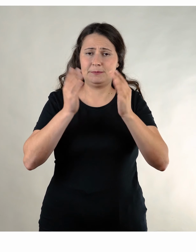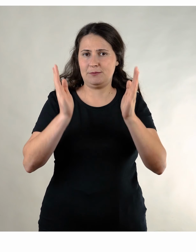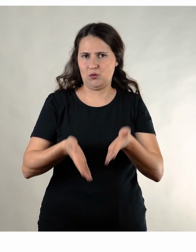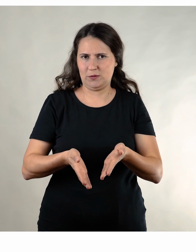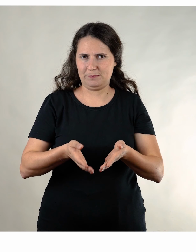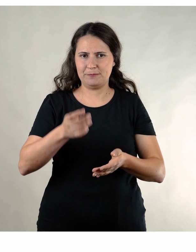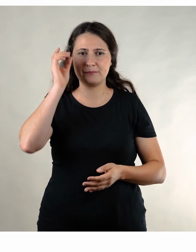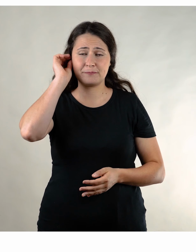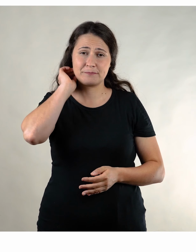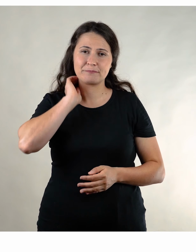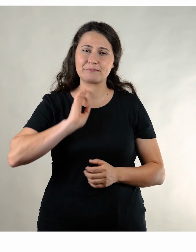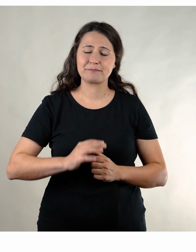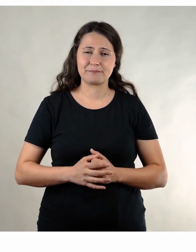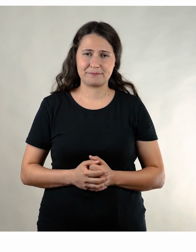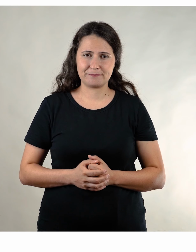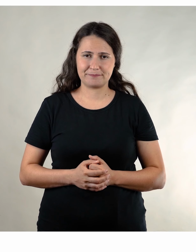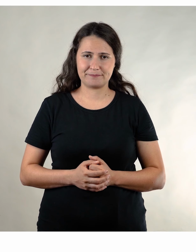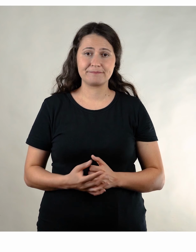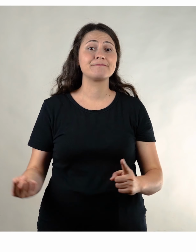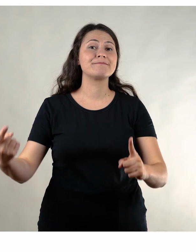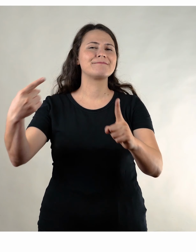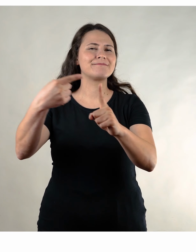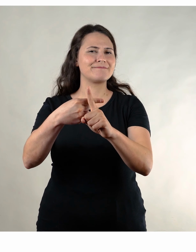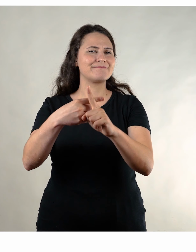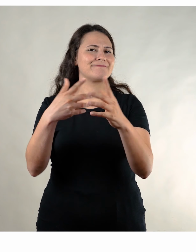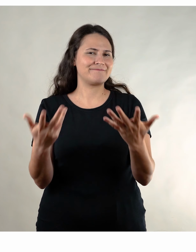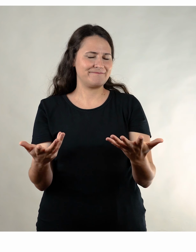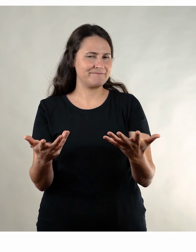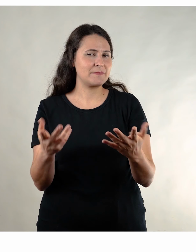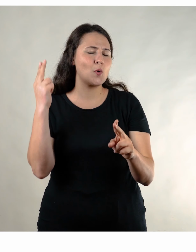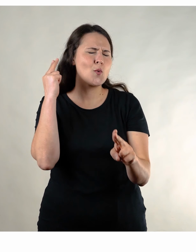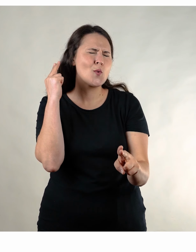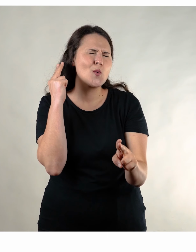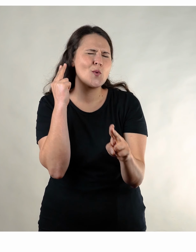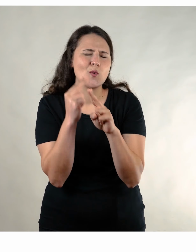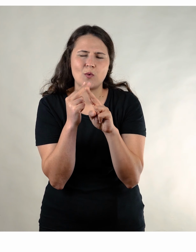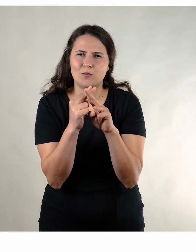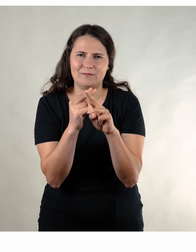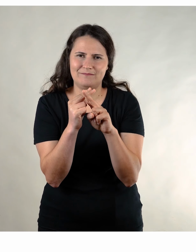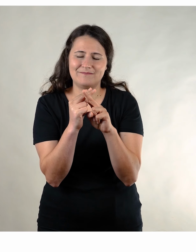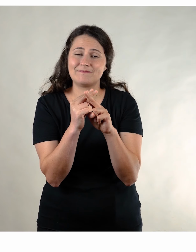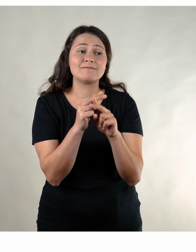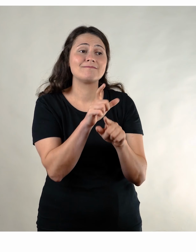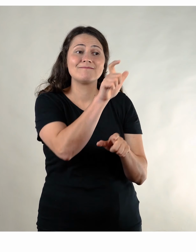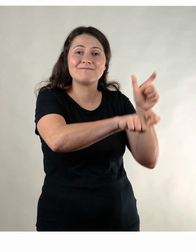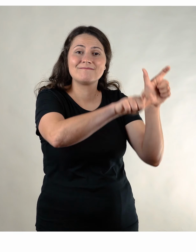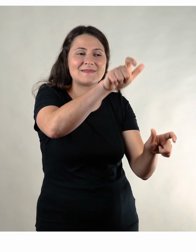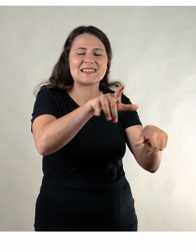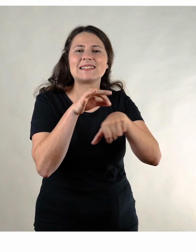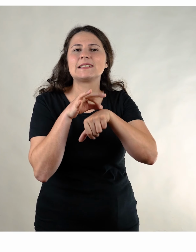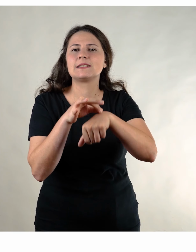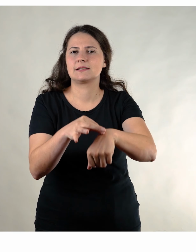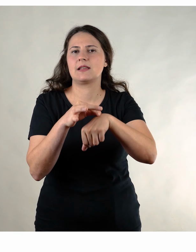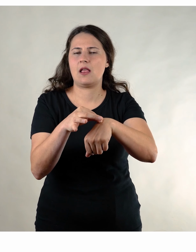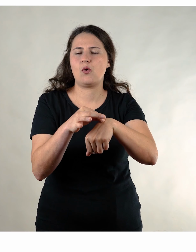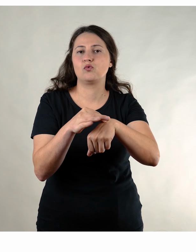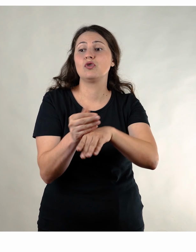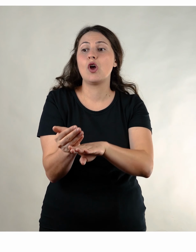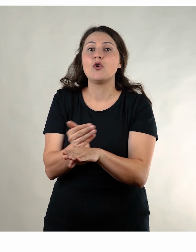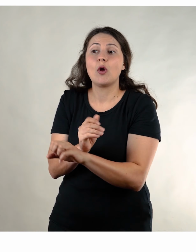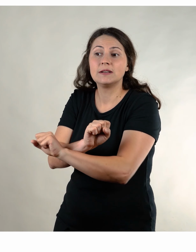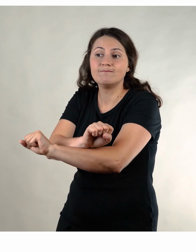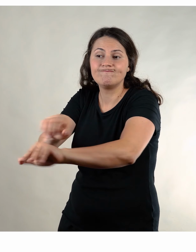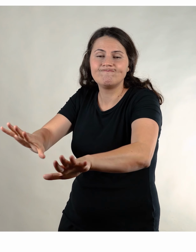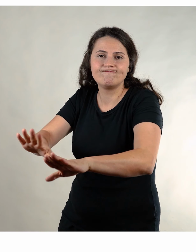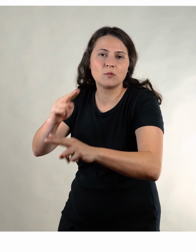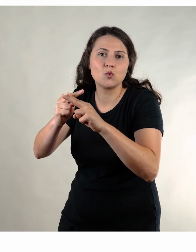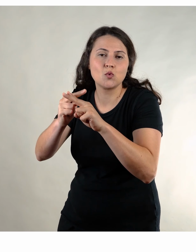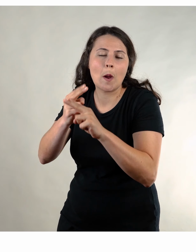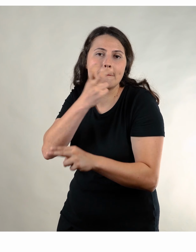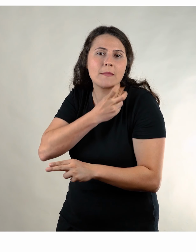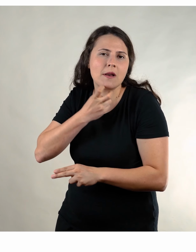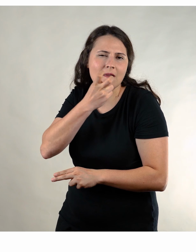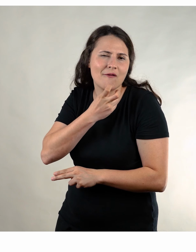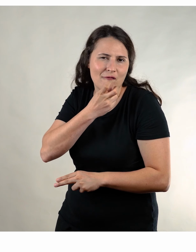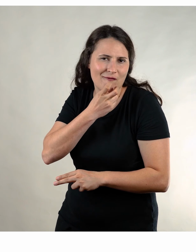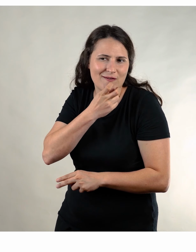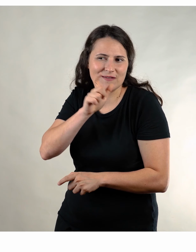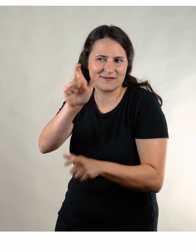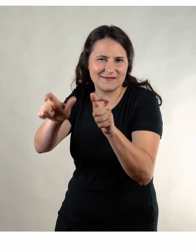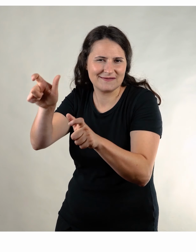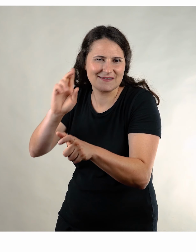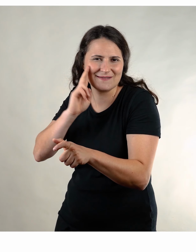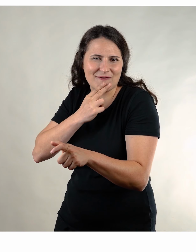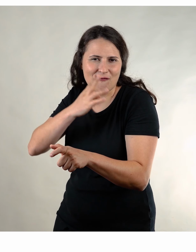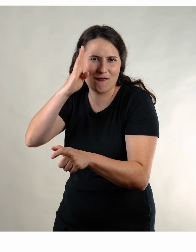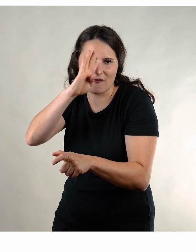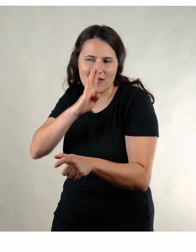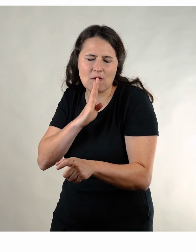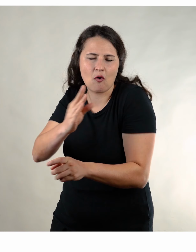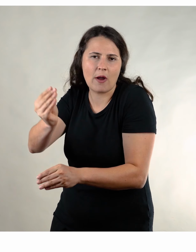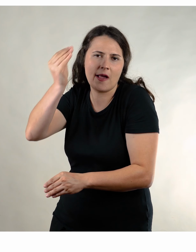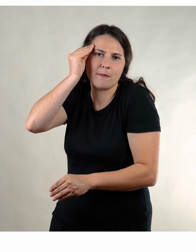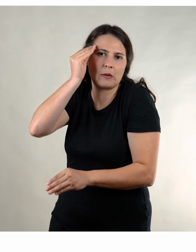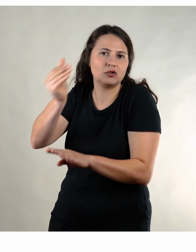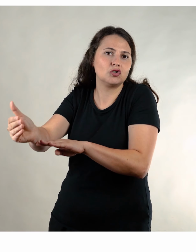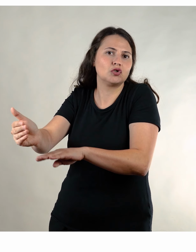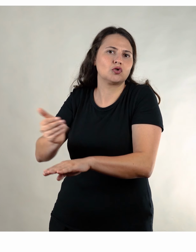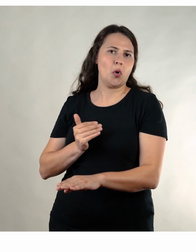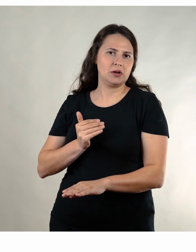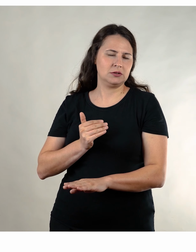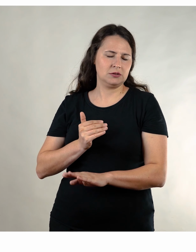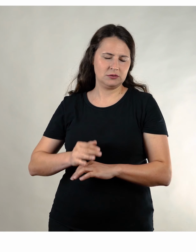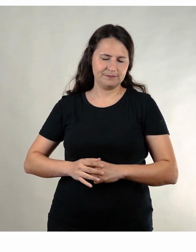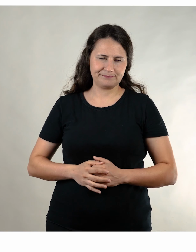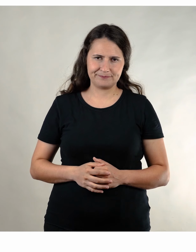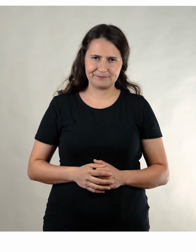Επιπλέον, είναι πολύ σημαντικό οι ξεναγοί να παρέχουν εγκαίρως τις πληροφορίες, στους ταξιδιώτες με προβλήματα ακοής.